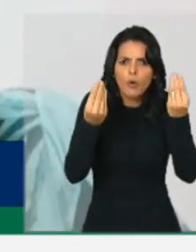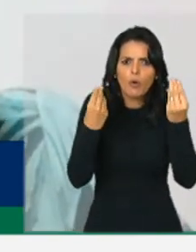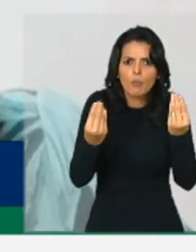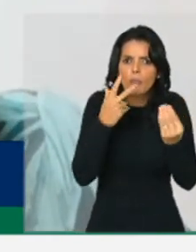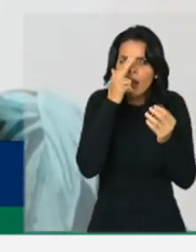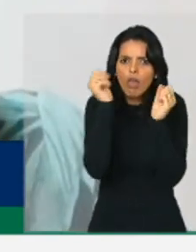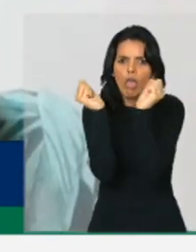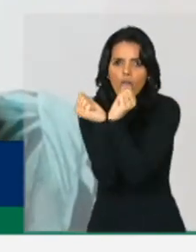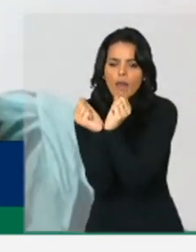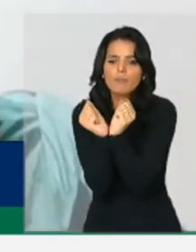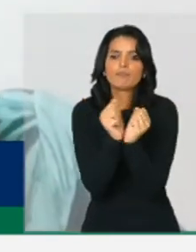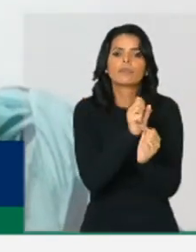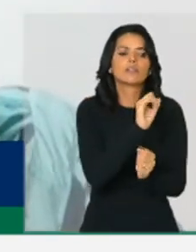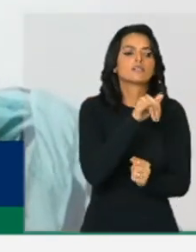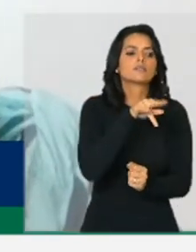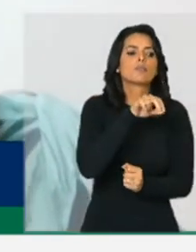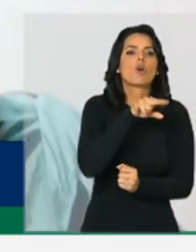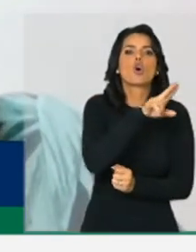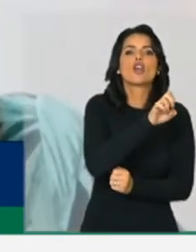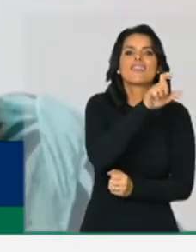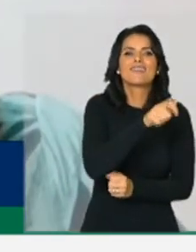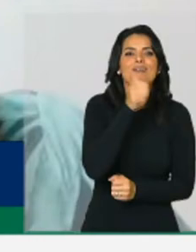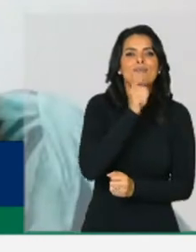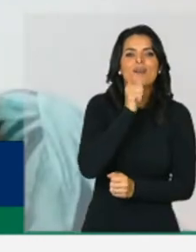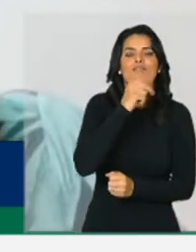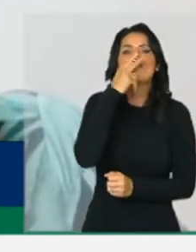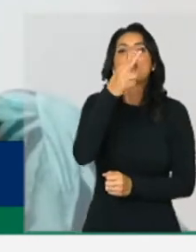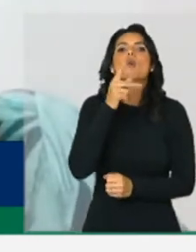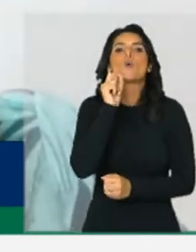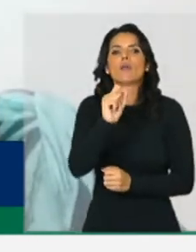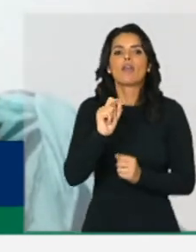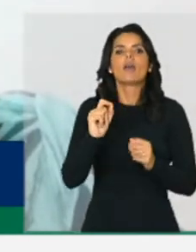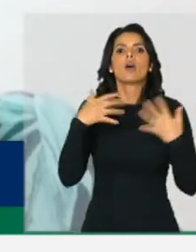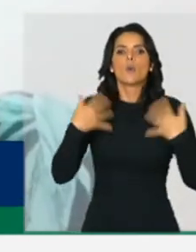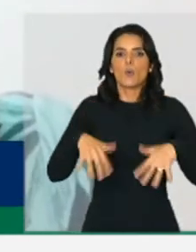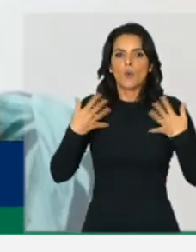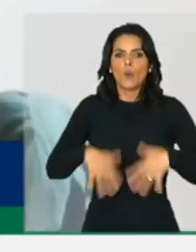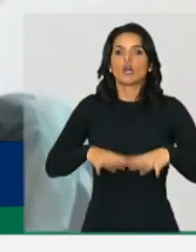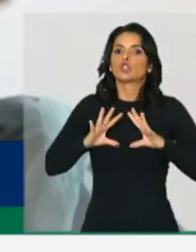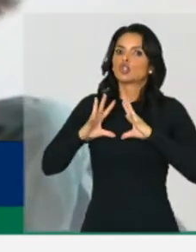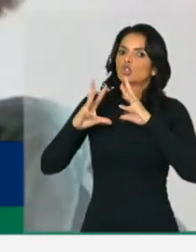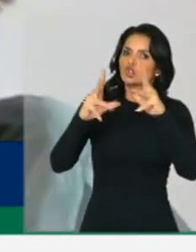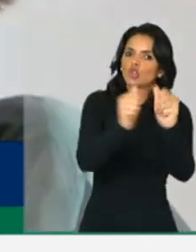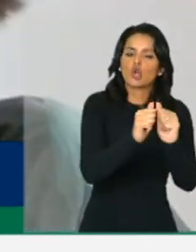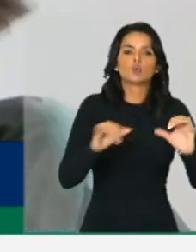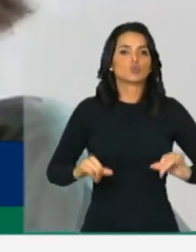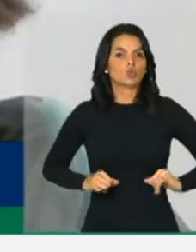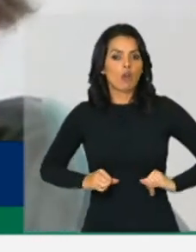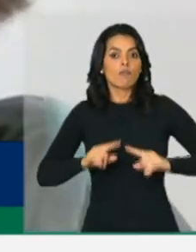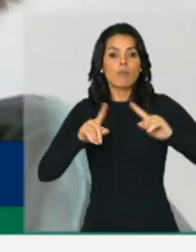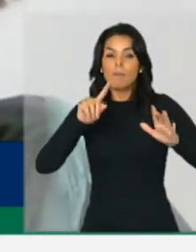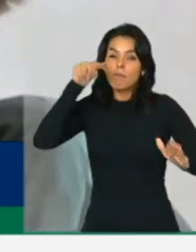SUA MAIORIA MULHERES NEGRAS. NÓS TEMOS UM RECORTE DE GÊNERO E UM RECORTE ÉTNICO RACIAL. POR ISSO NÓS ESTAMOS REIVINDICANDO QUE NÓS POSSAMOS CONCLUIR A VOTAÇÃO